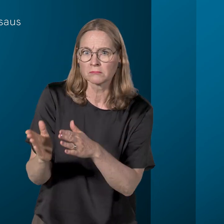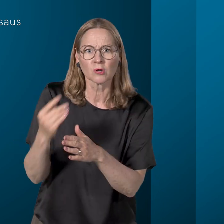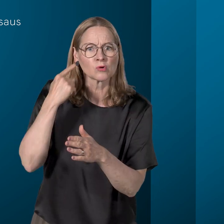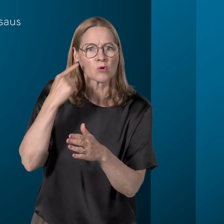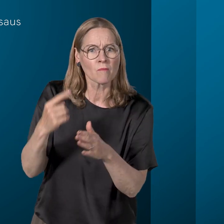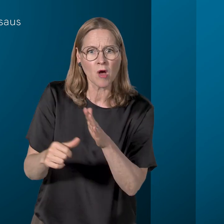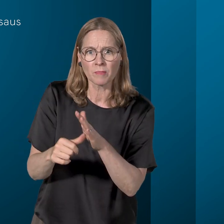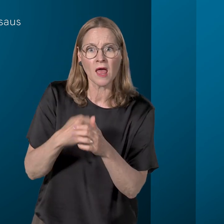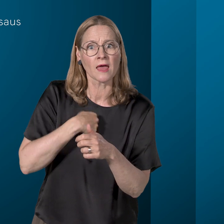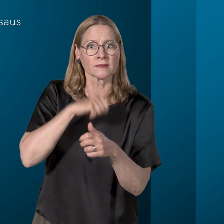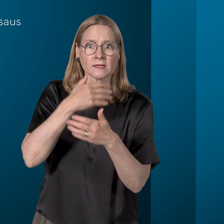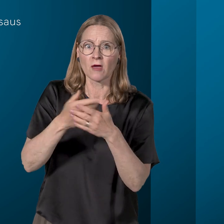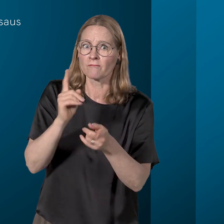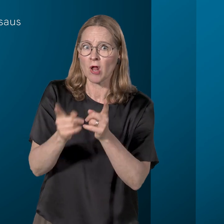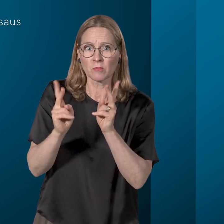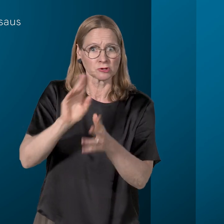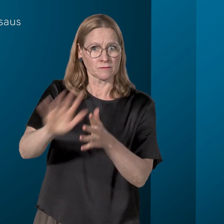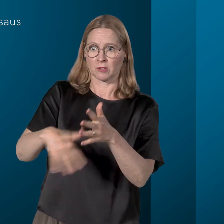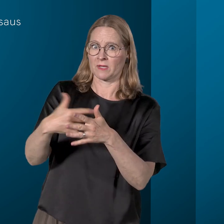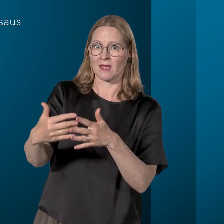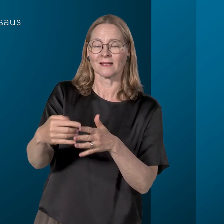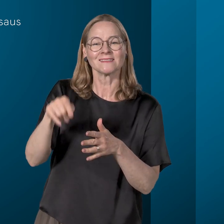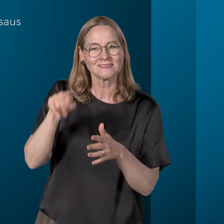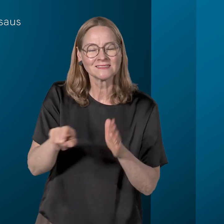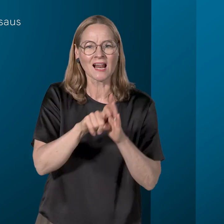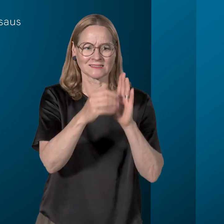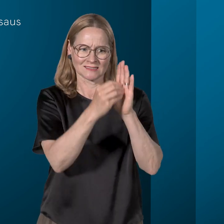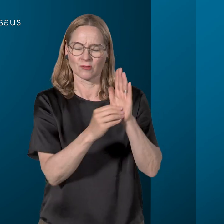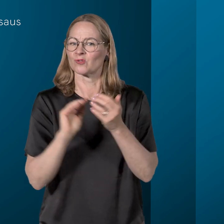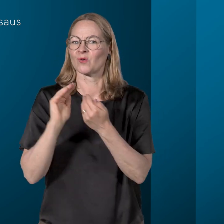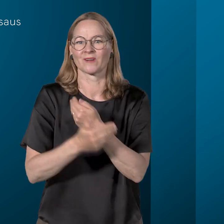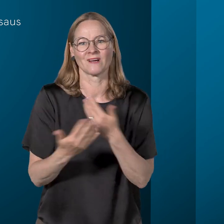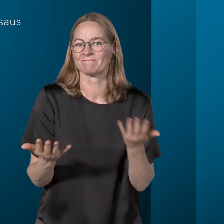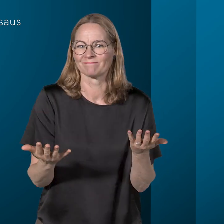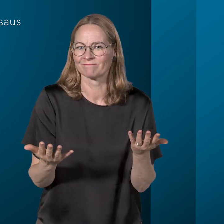vaikka viittomakieli voi olla myös kuulevan oppilaan äidinkieli.